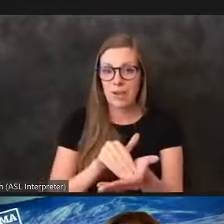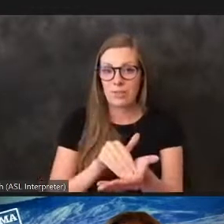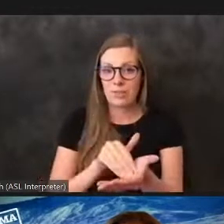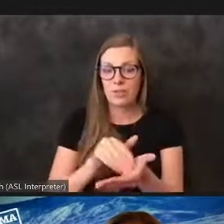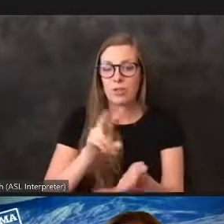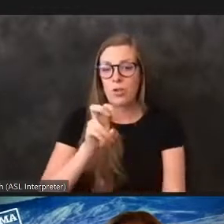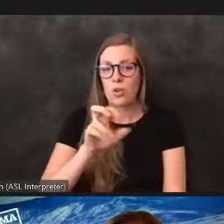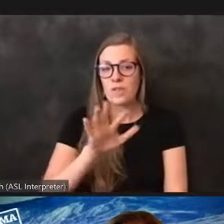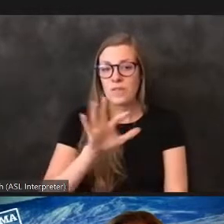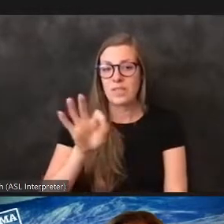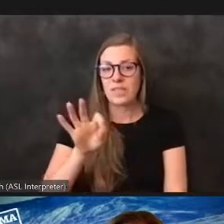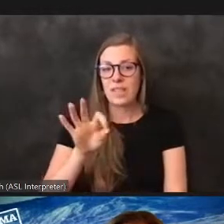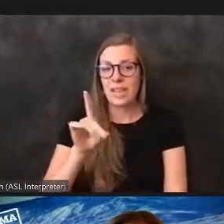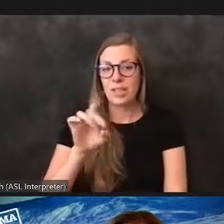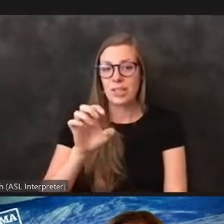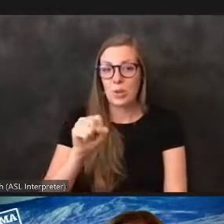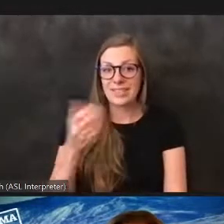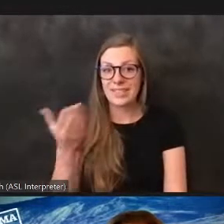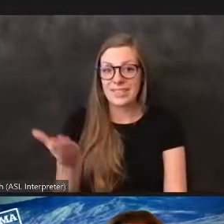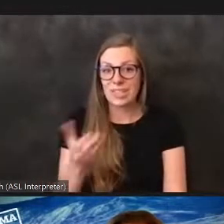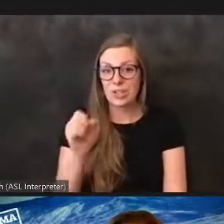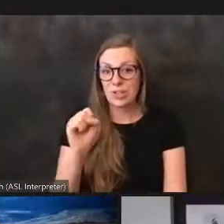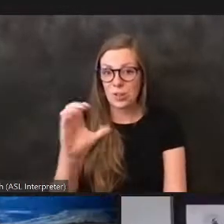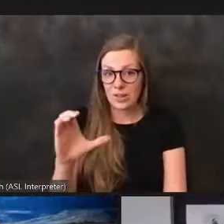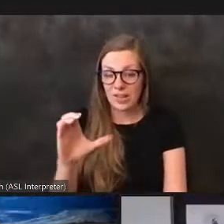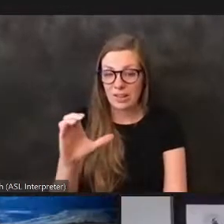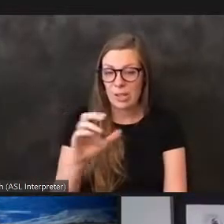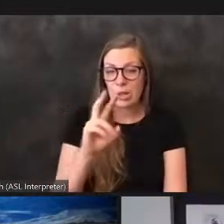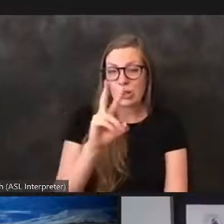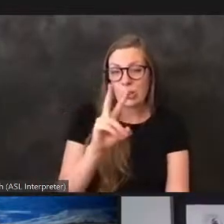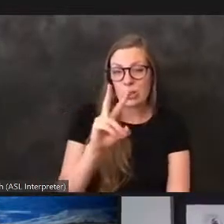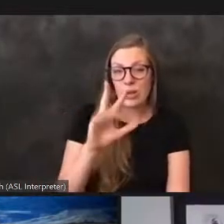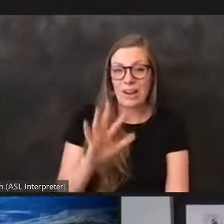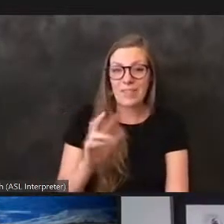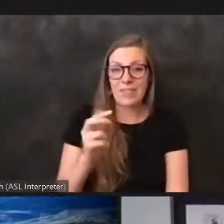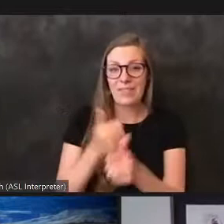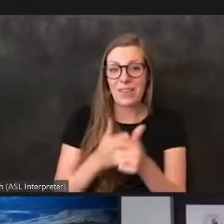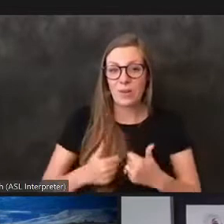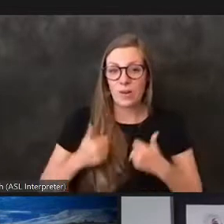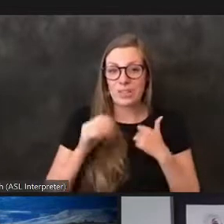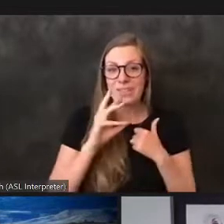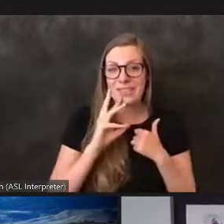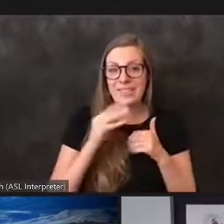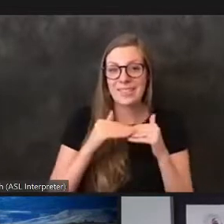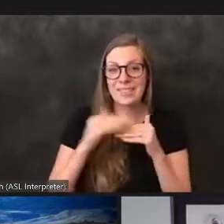Como mencionamos, 250 5100 252 es en el condado Sonoma. Aproximadamente dos de cada cinco